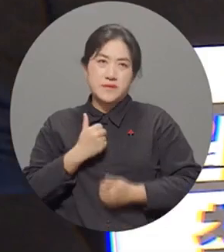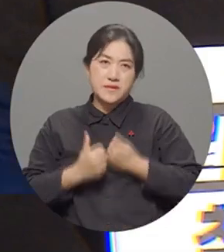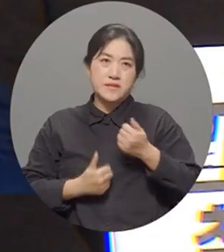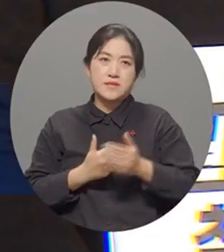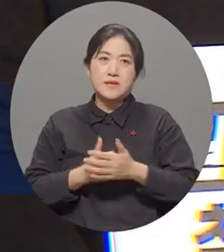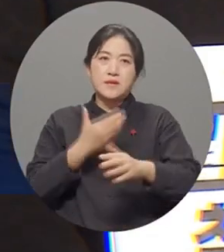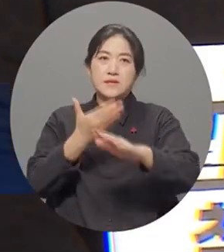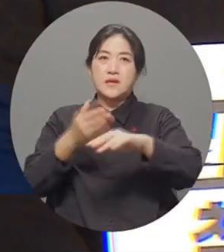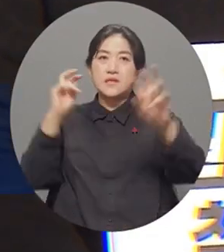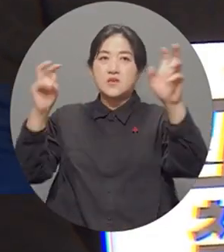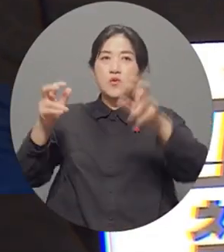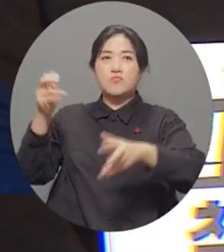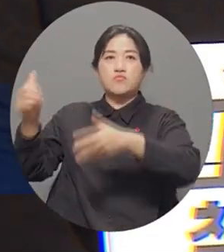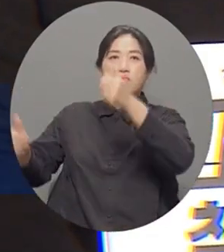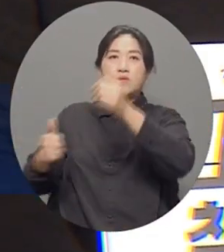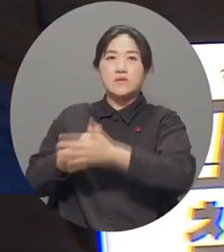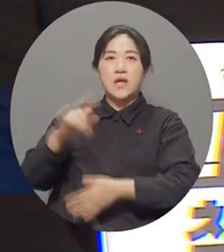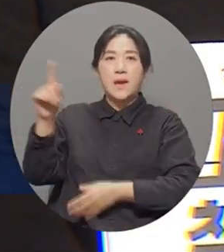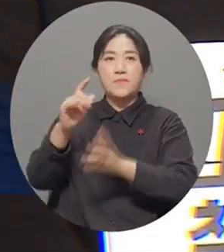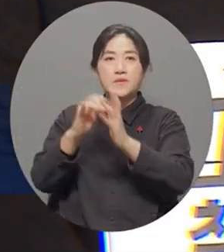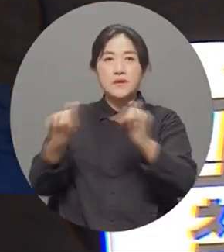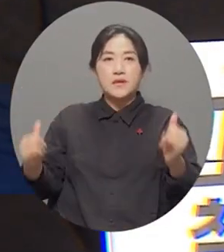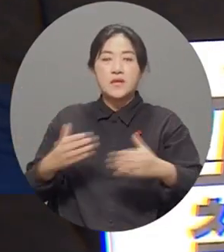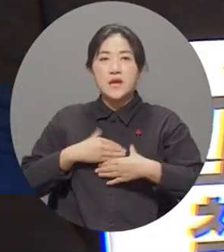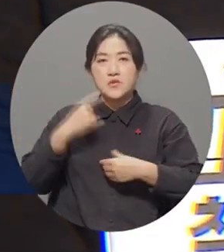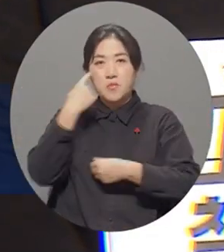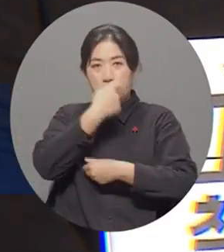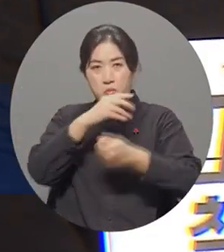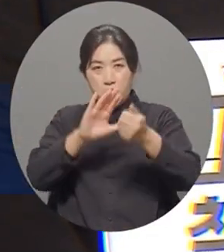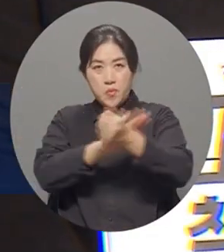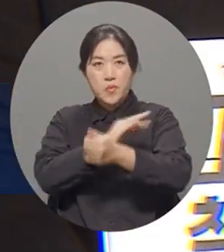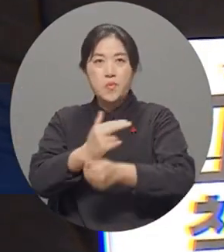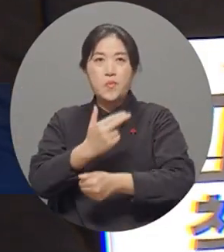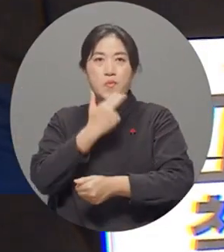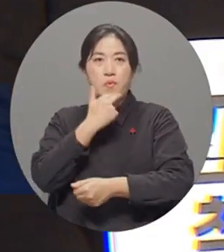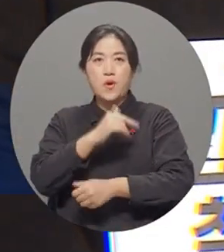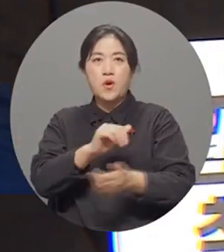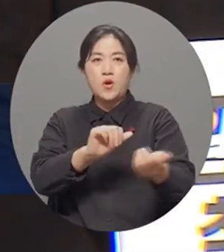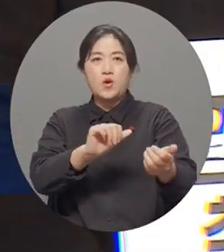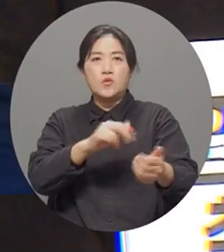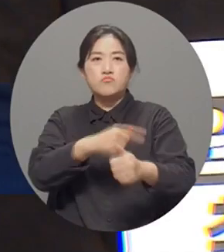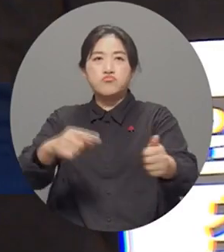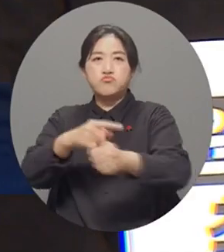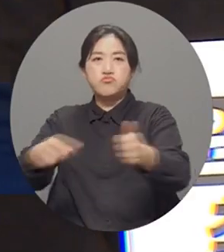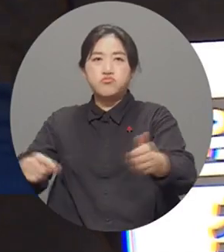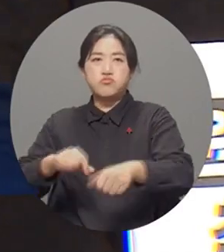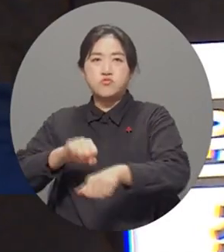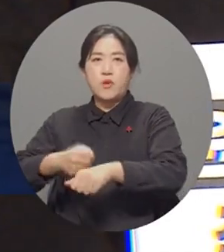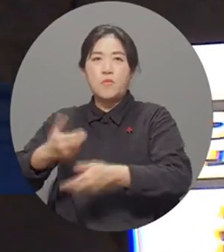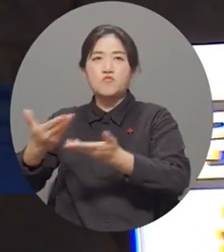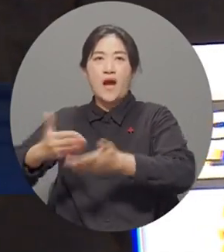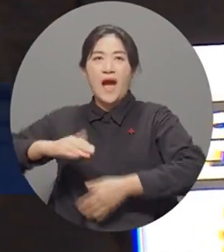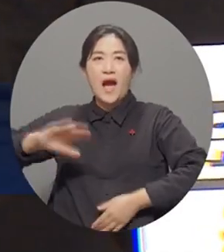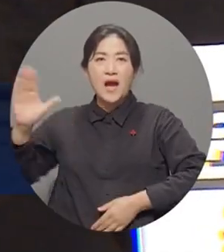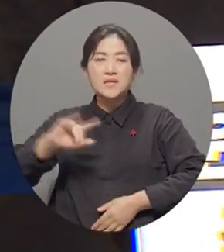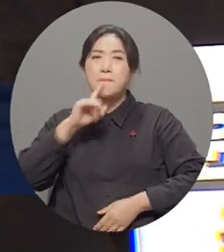반발했습니다. 다른 기업주들은 아무리 많은 사람들을 안전보장 없이 죽여도 처벌 않겠다는 것과